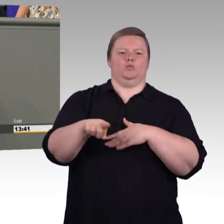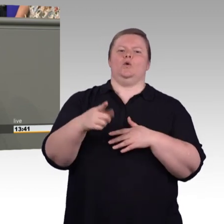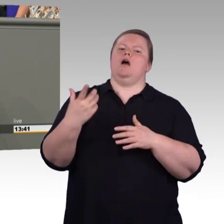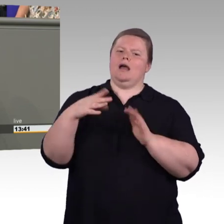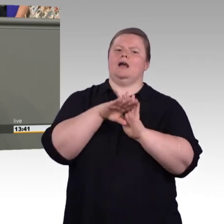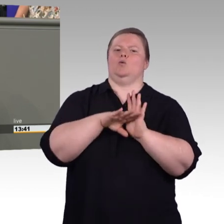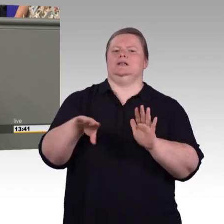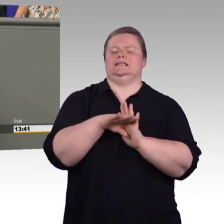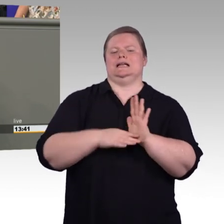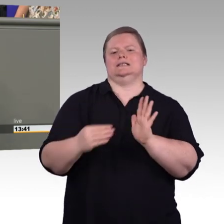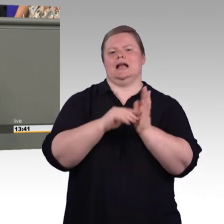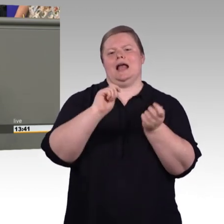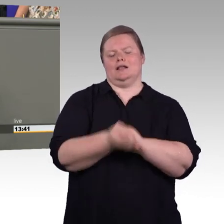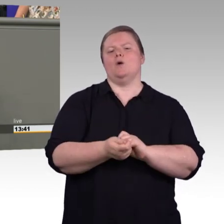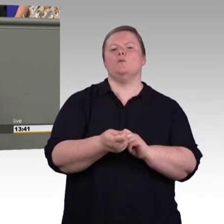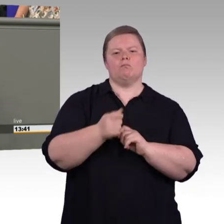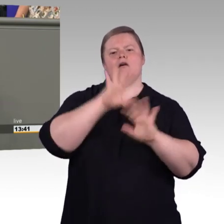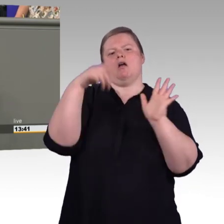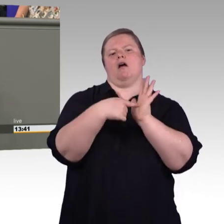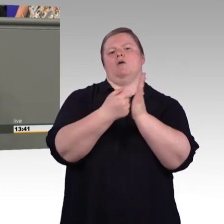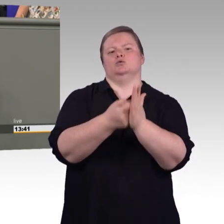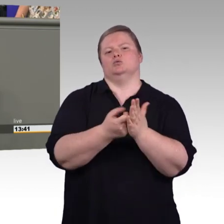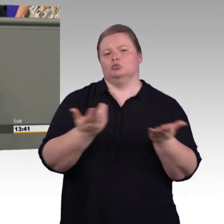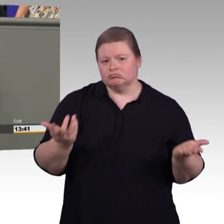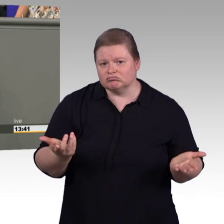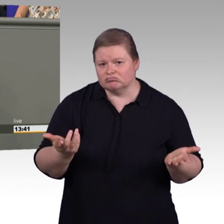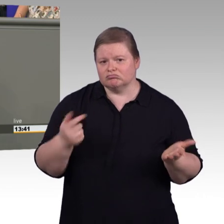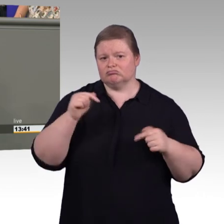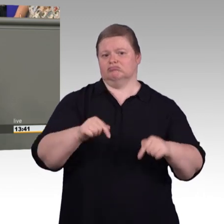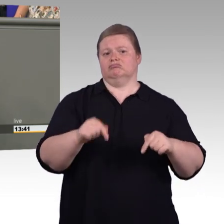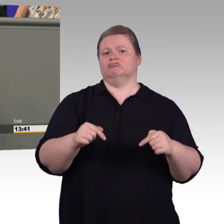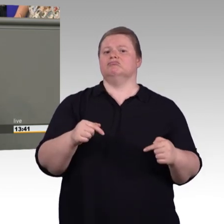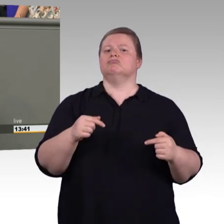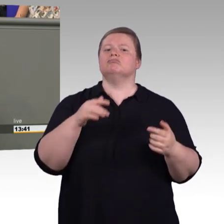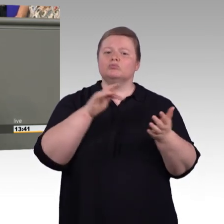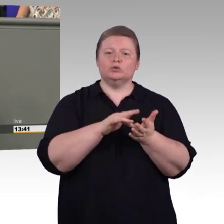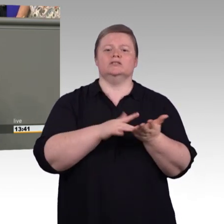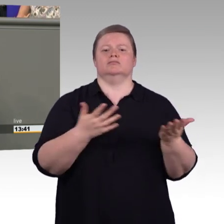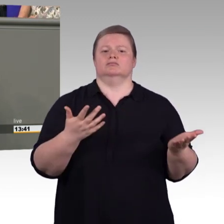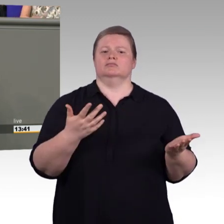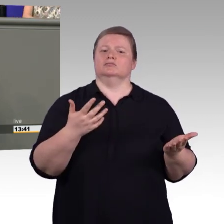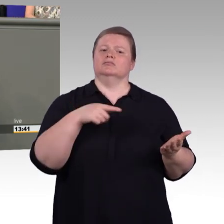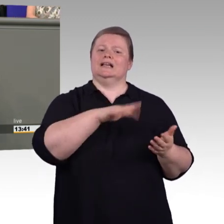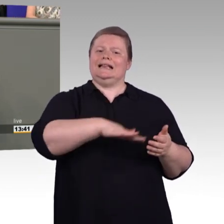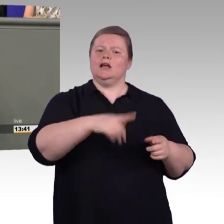Wir wollen und werden aber eine Änderung des Grundgesetzes sehr sorgsam angehen.